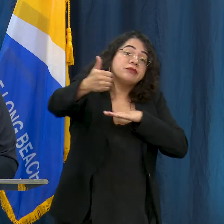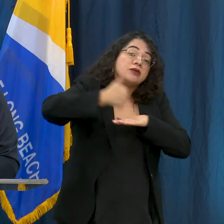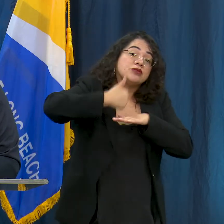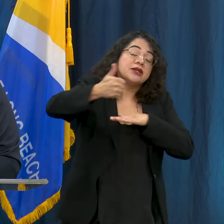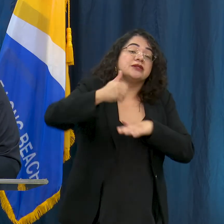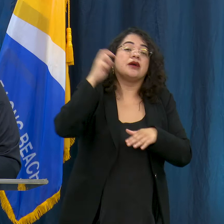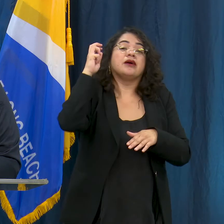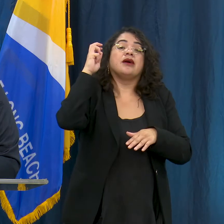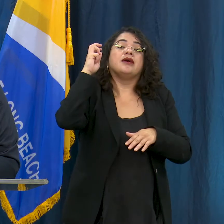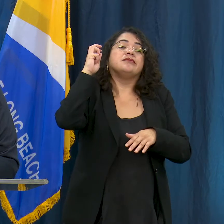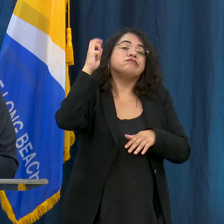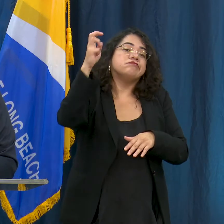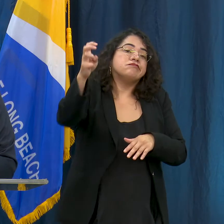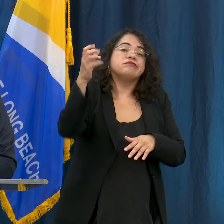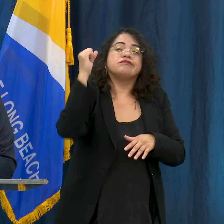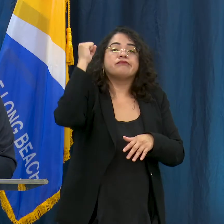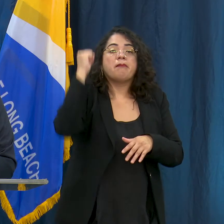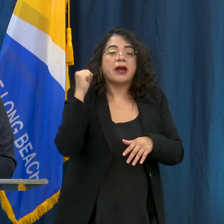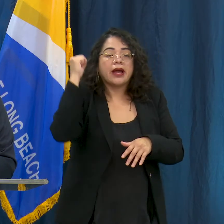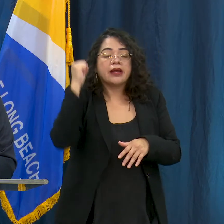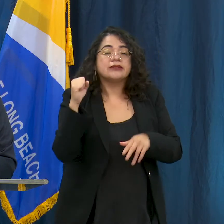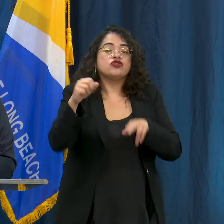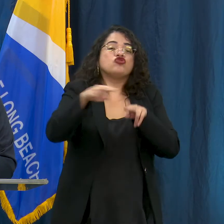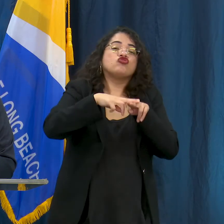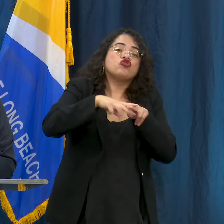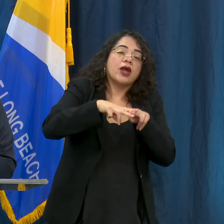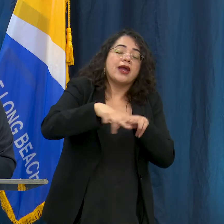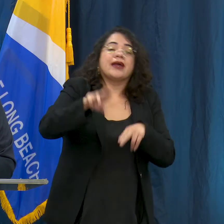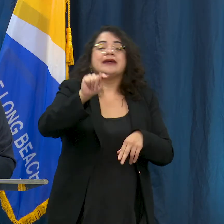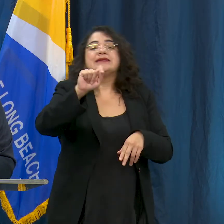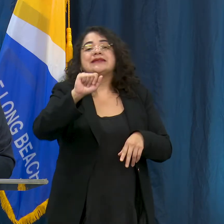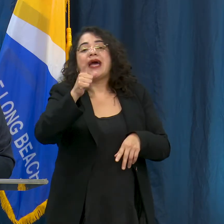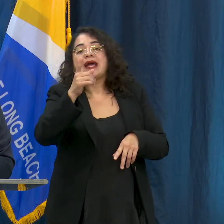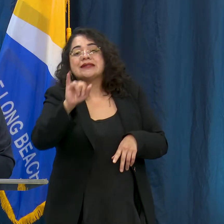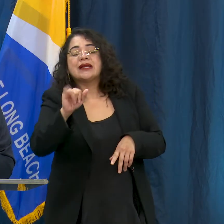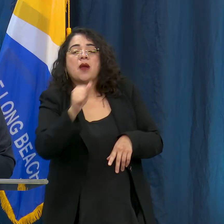usar los cobertura ZN taxi servicios de automóviles privado 'he's Squanto say a